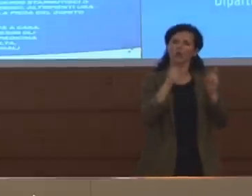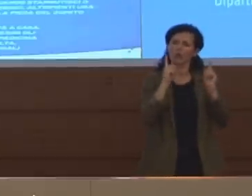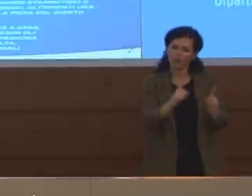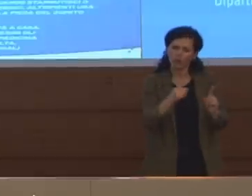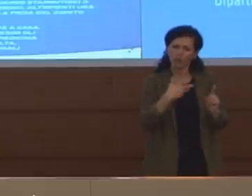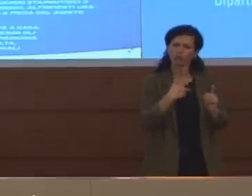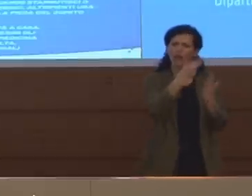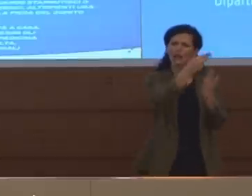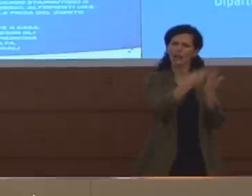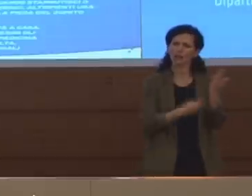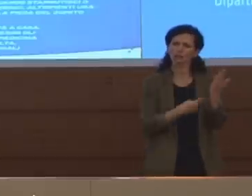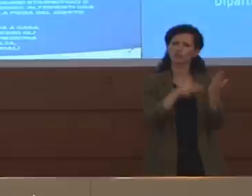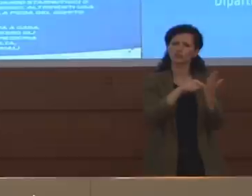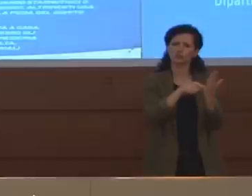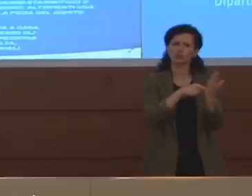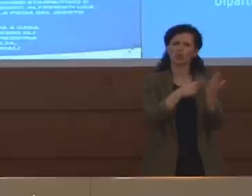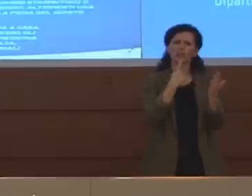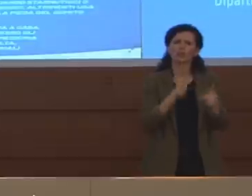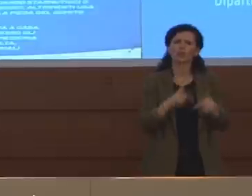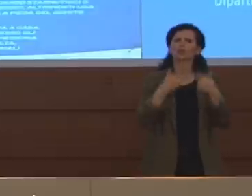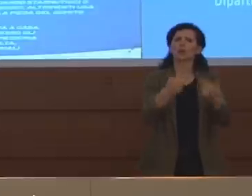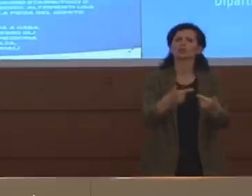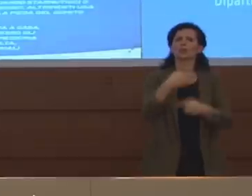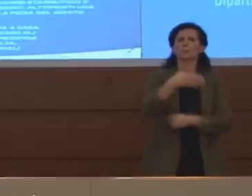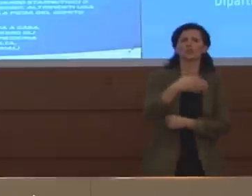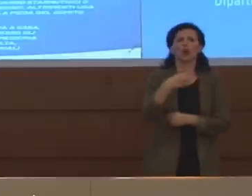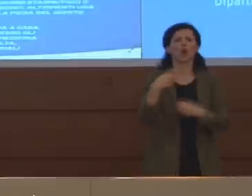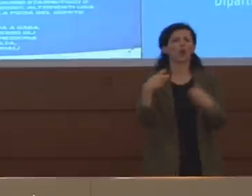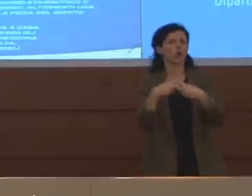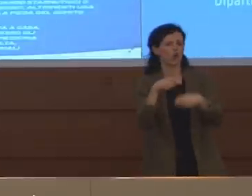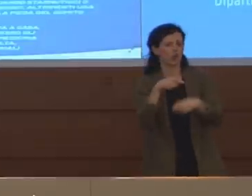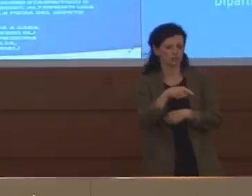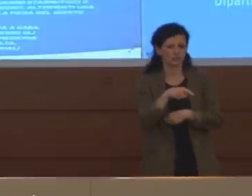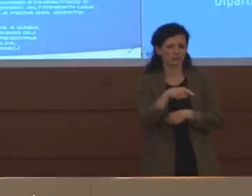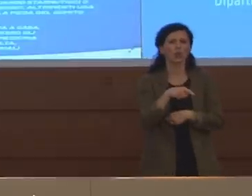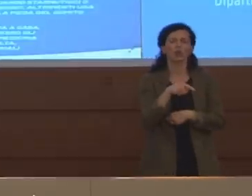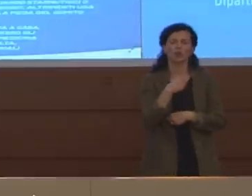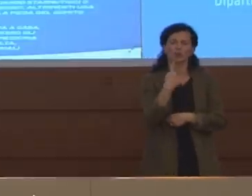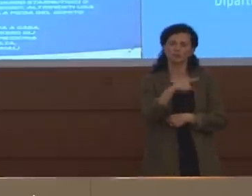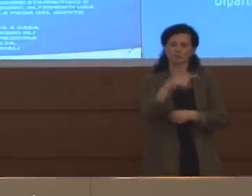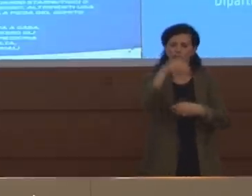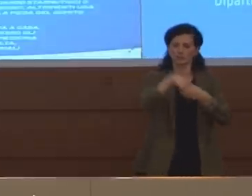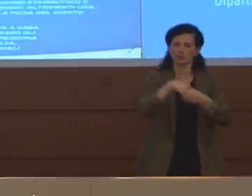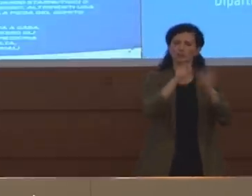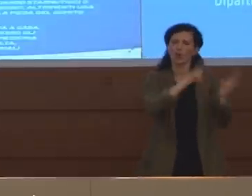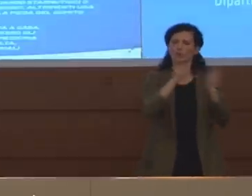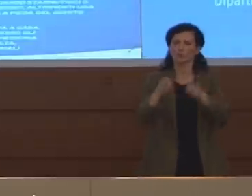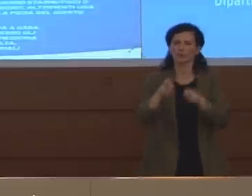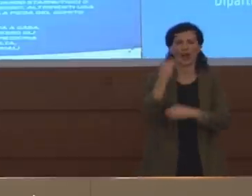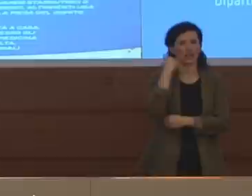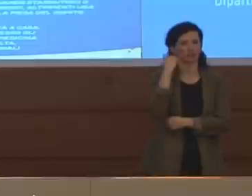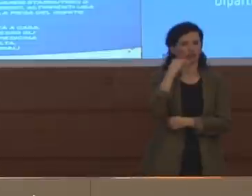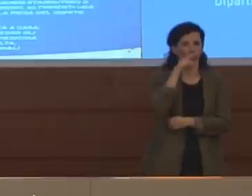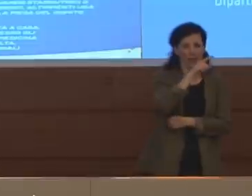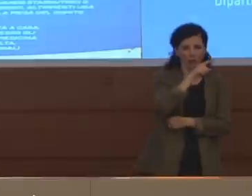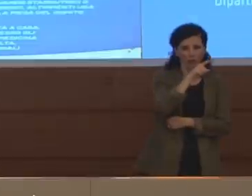di Midollo Osseo, sito presso l'Ospedale Galliera di Genova e a cui pure va la mia